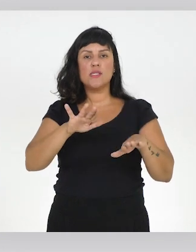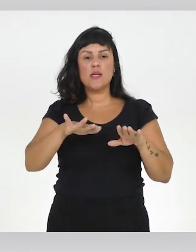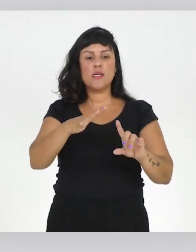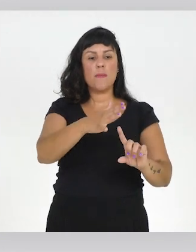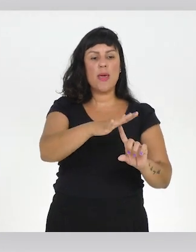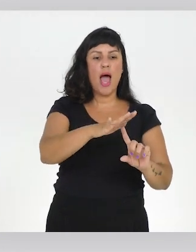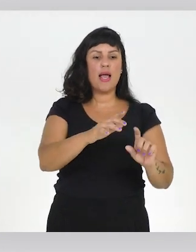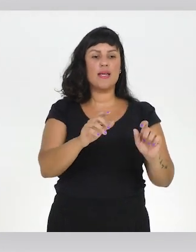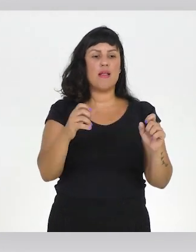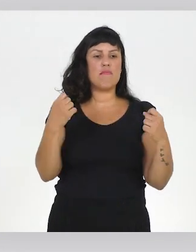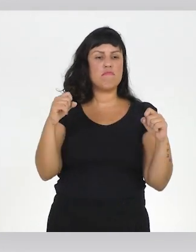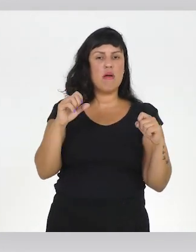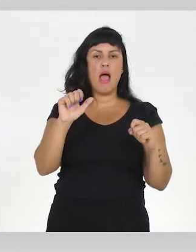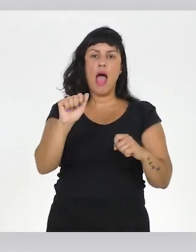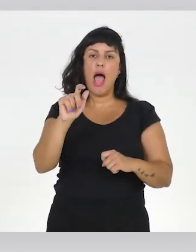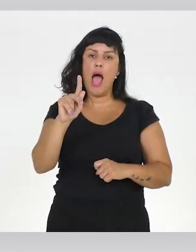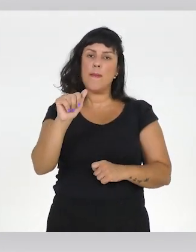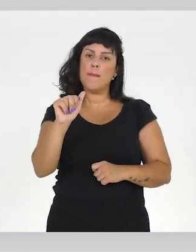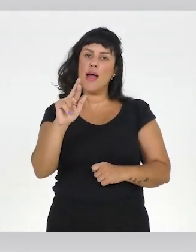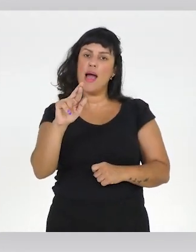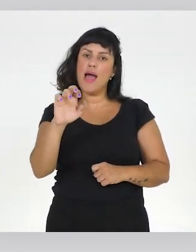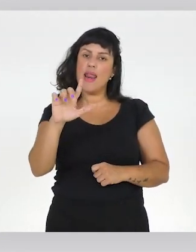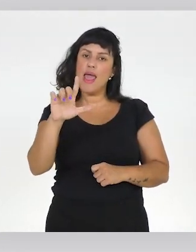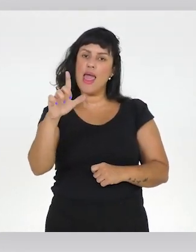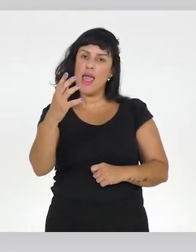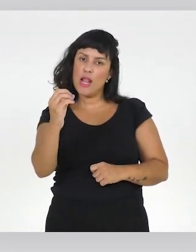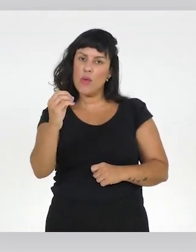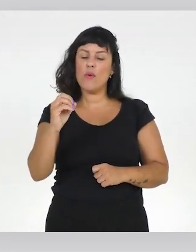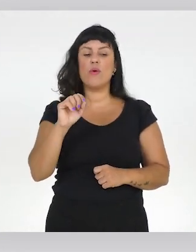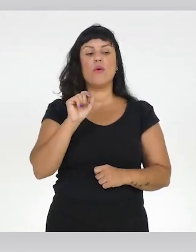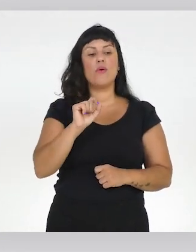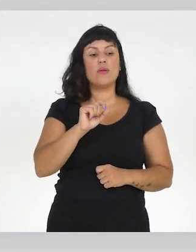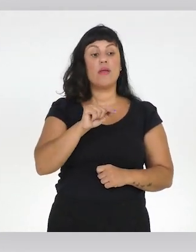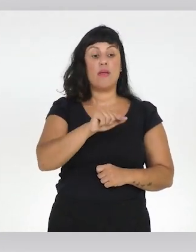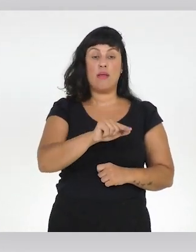tratamento conservador, ou seja, um tratamento que não é invasivo.